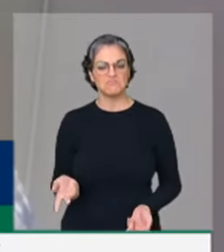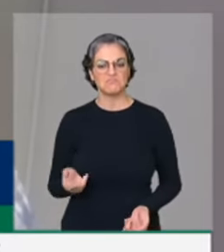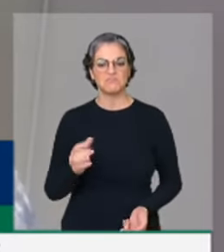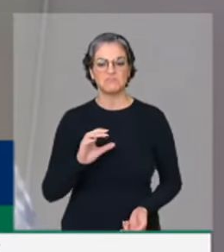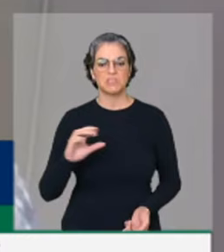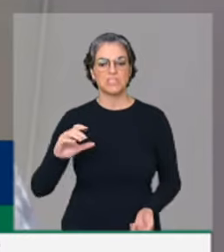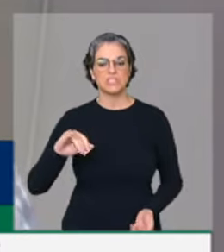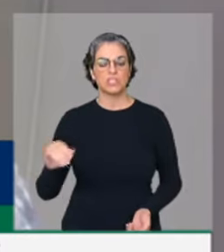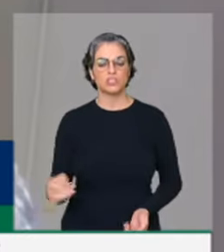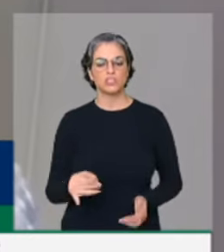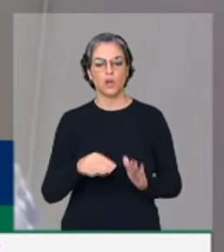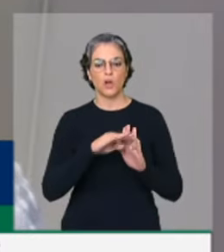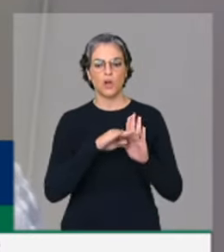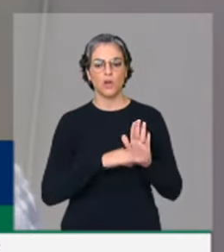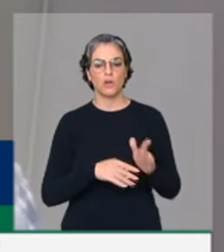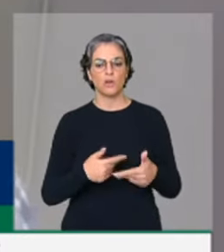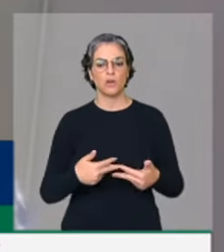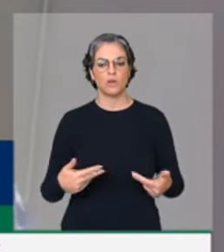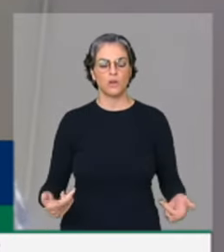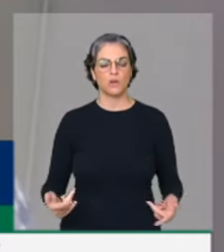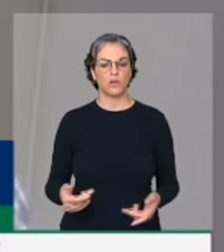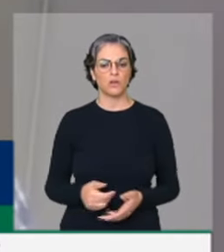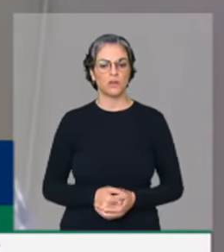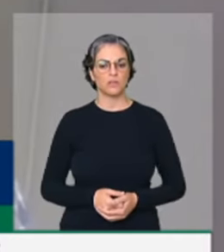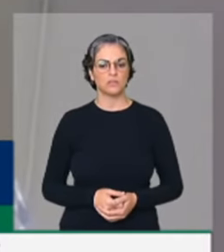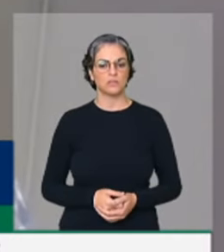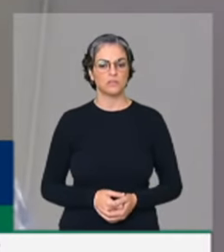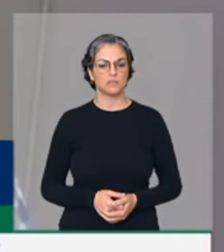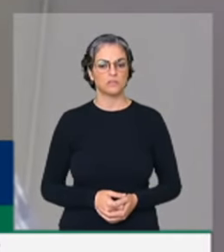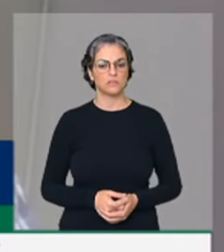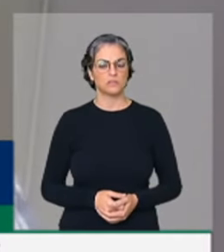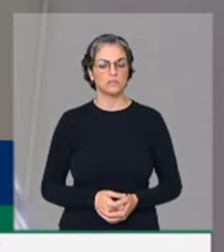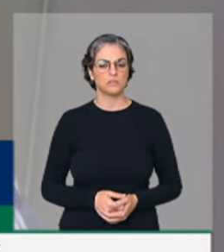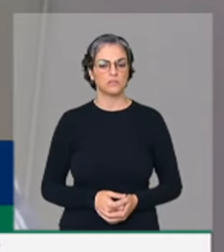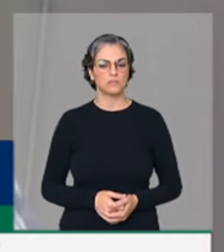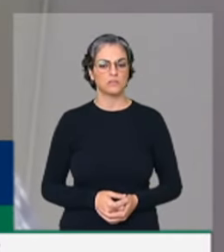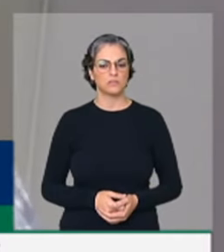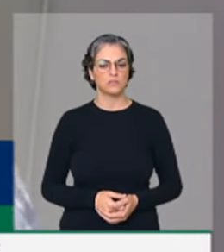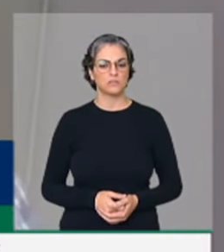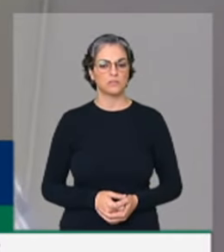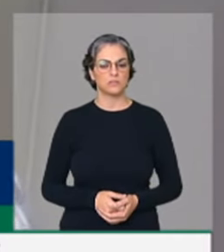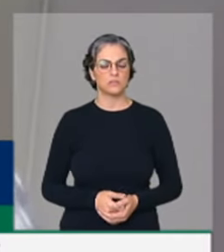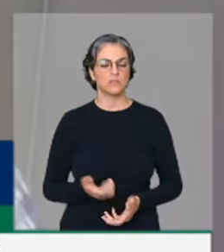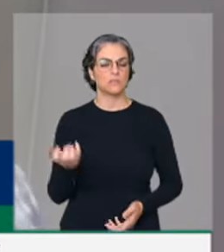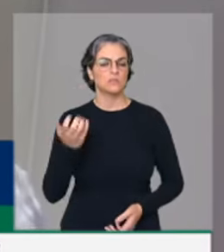É O OBSCURANTISTA E ULTRANEOLIBERAL, EU QUERO SABER SE HÁ ALGUM ACORDO NESSE SENTIDO PORQUE O QUE EU VEJO É APENAS MENTIRA, DO PRESIDENTE JAIR BOLSONARO,